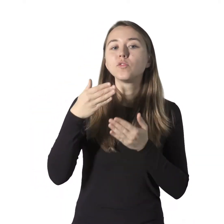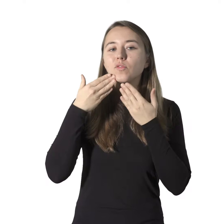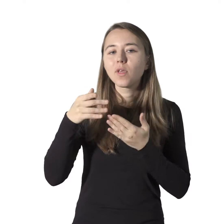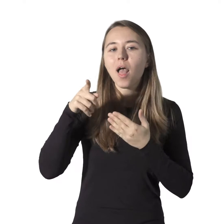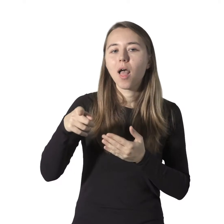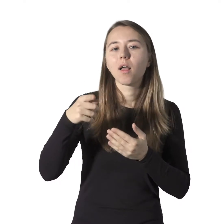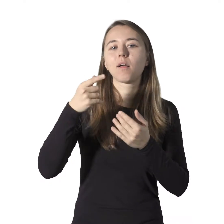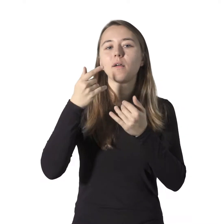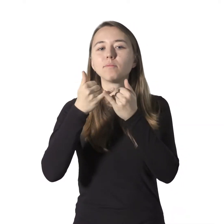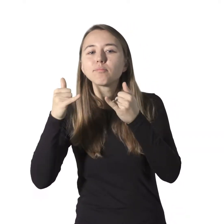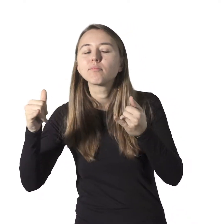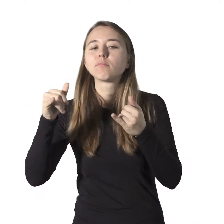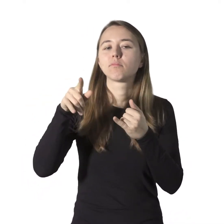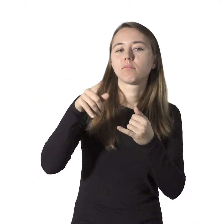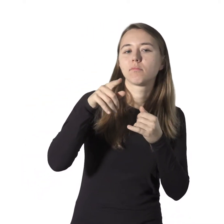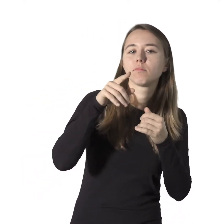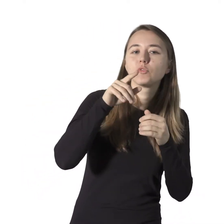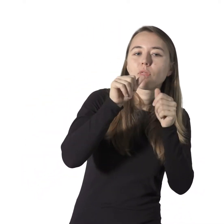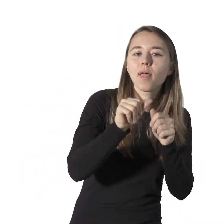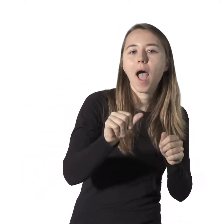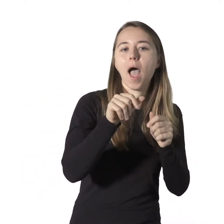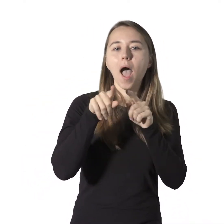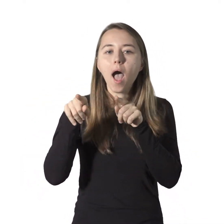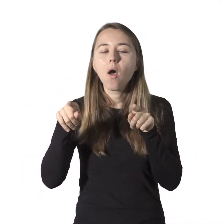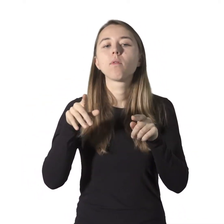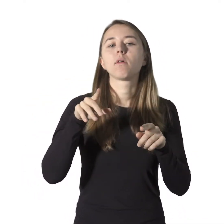Dzięki różnorodności form zabytek ten pozwala wydatować